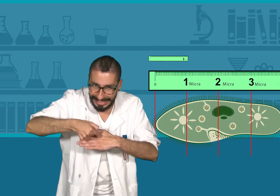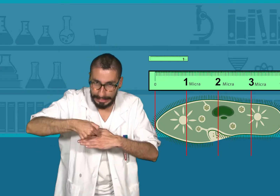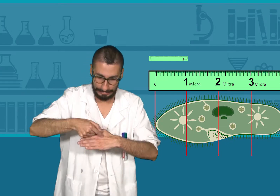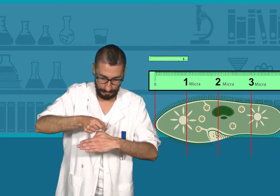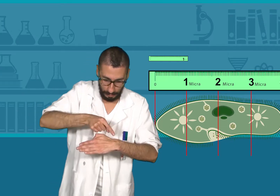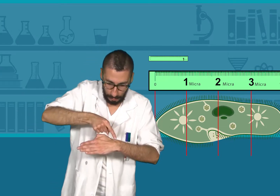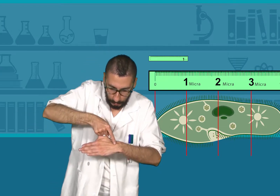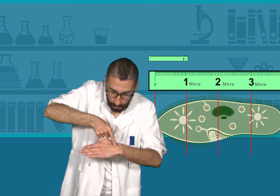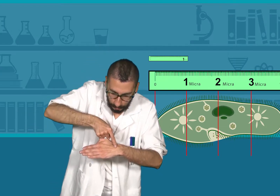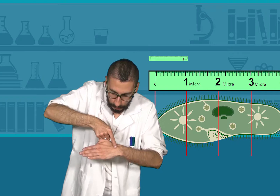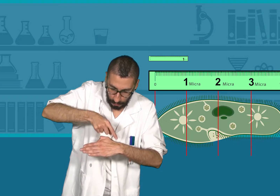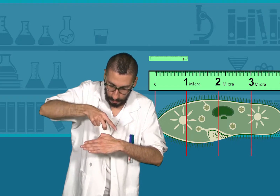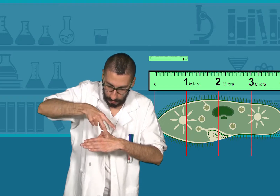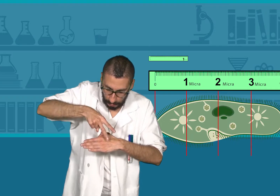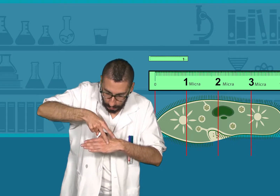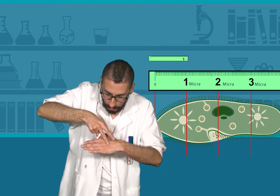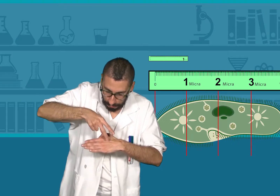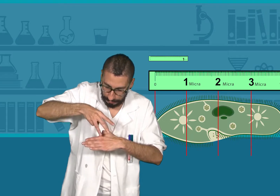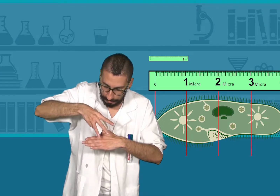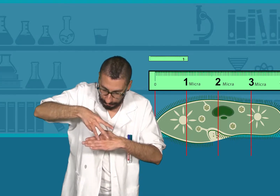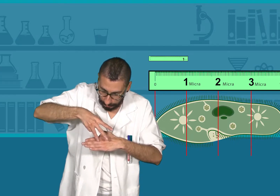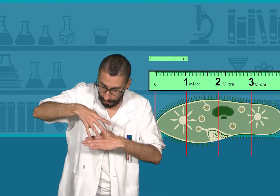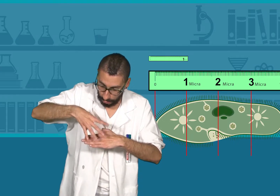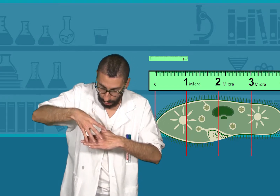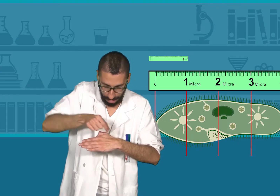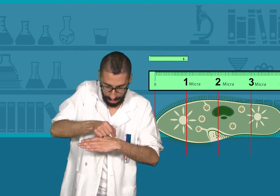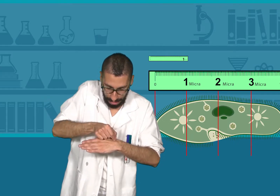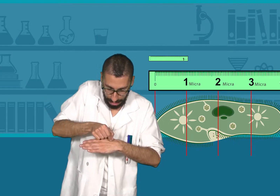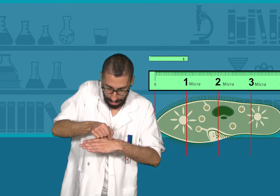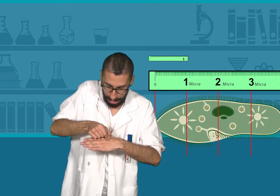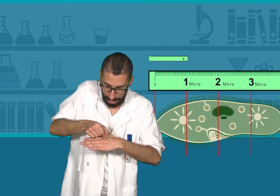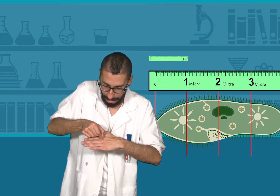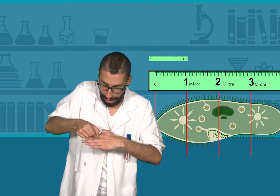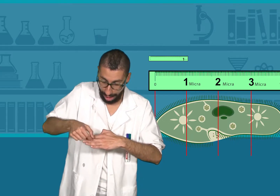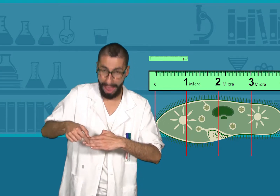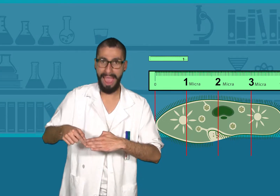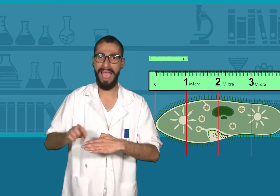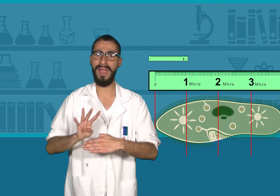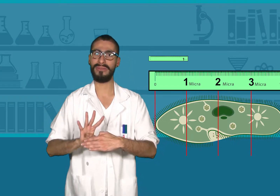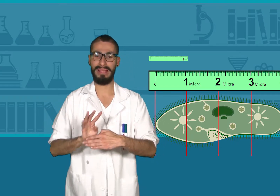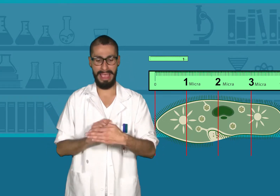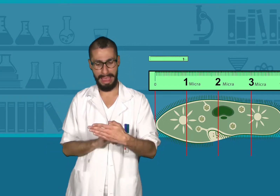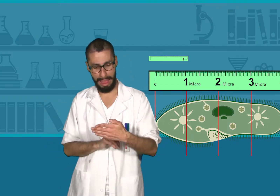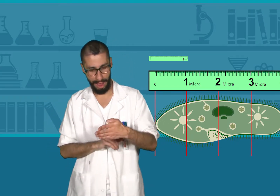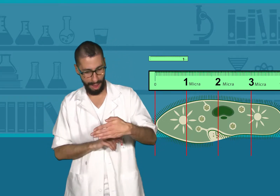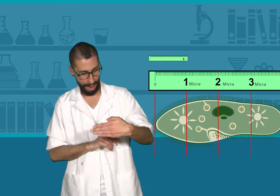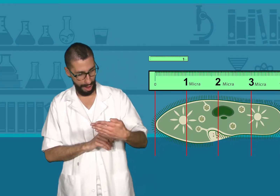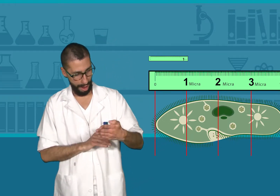en este caso, el paramecio mide 4 micras.